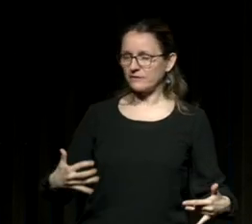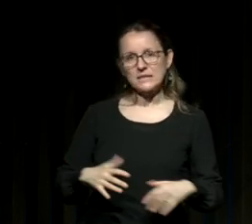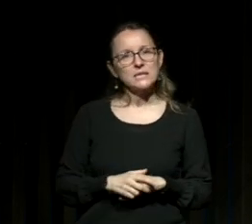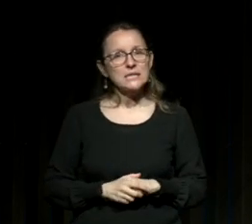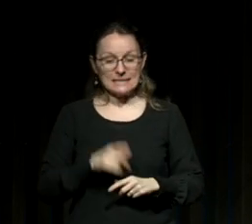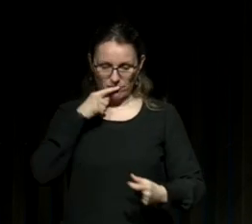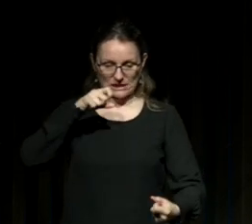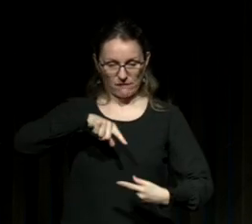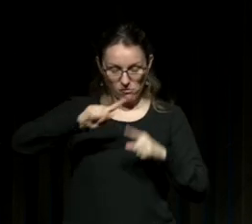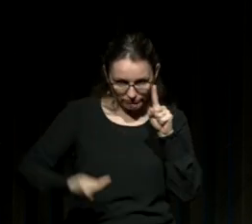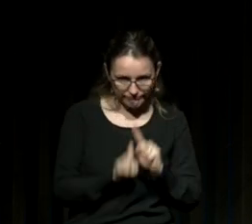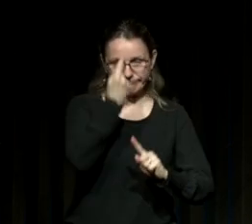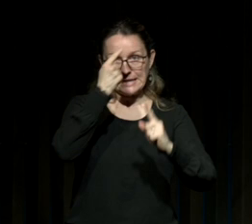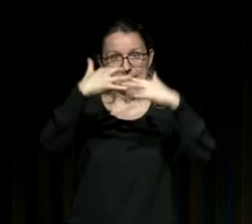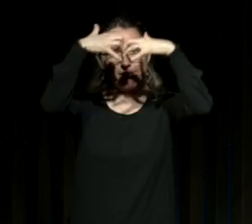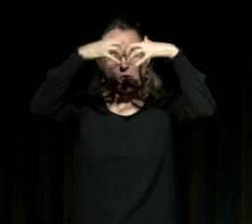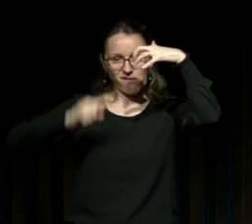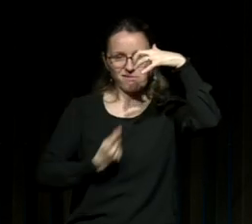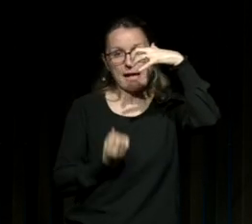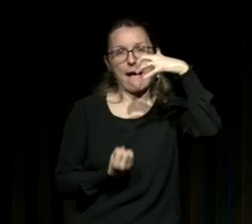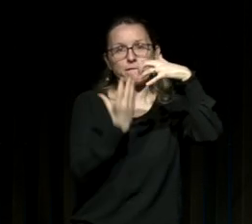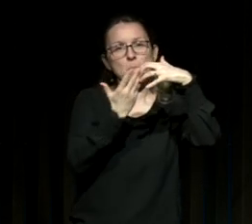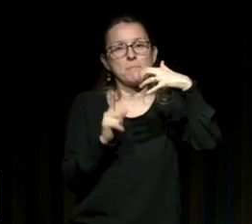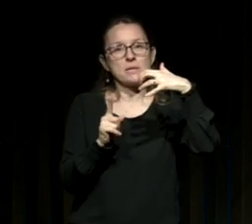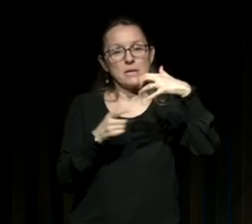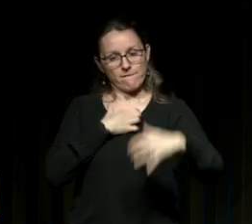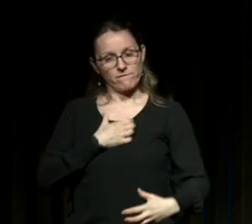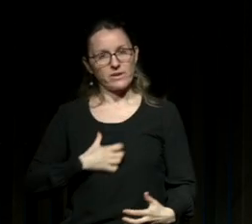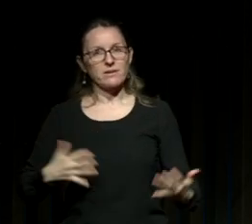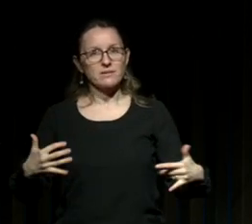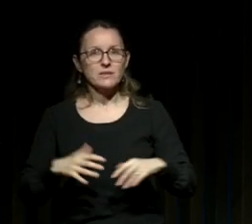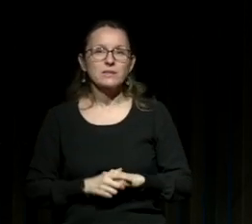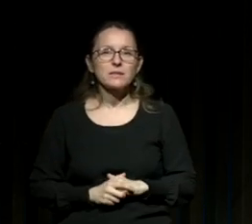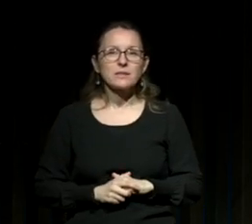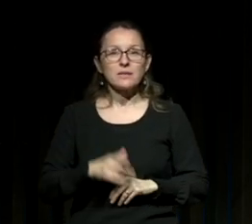par le tube digestif pour résumer elles vont dire au cerveau stop on a assez mangé elles sont